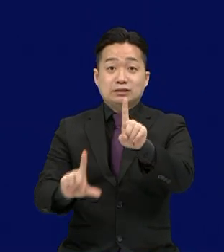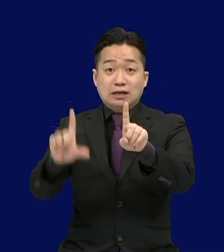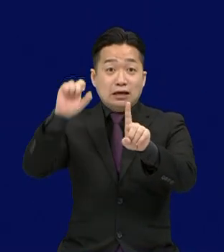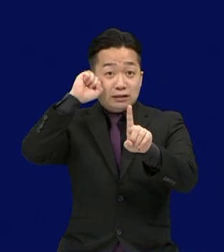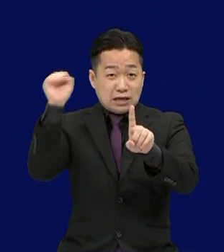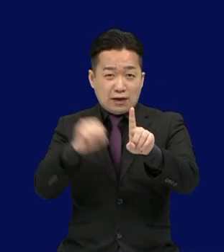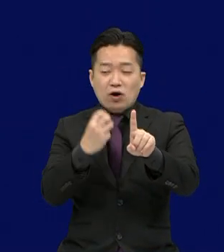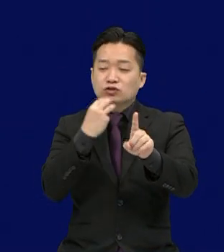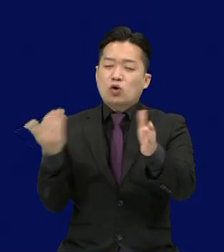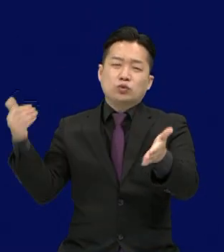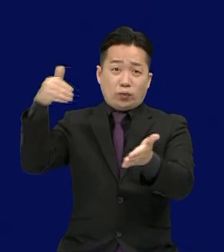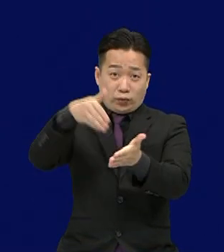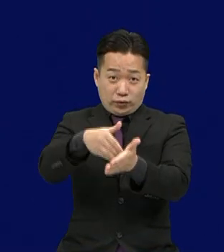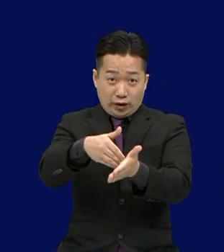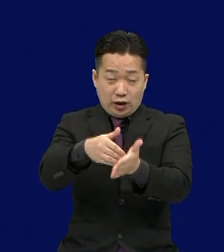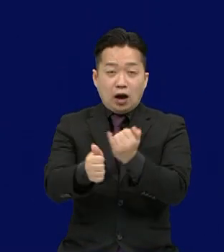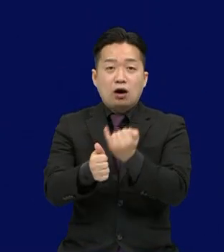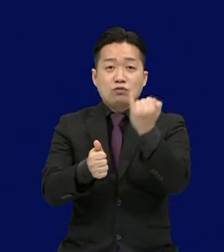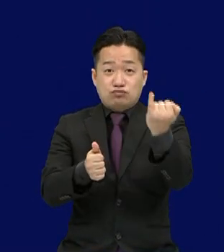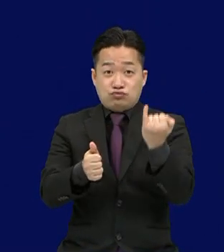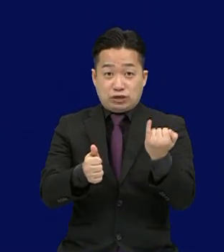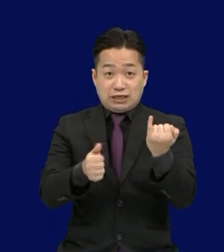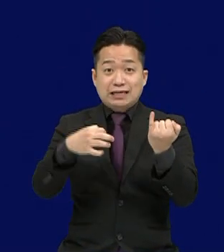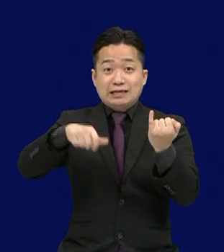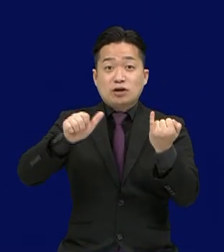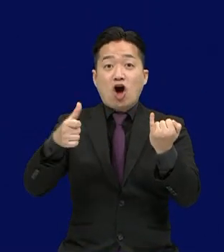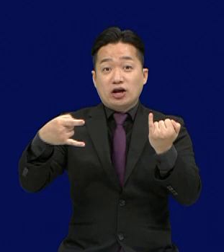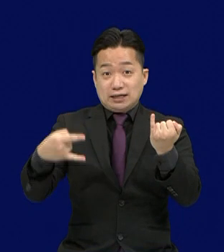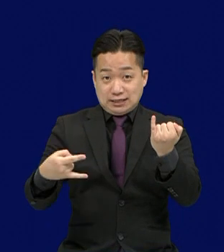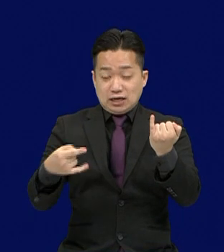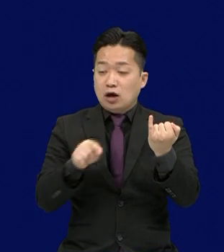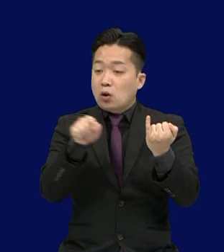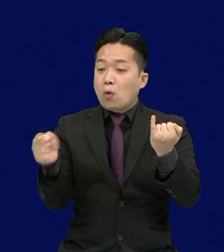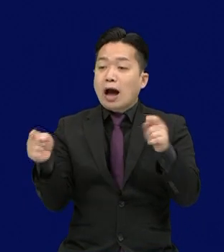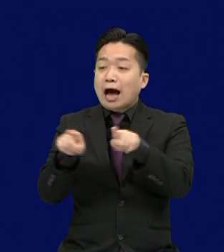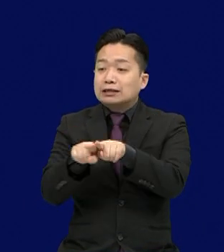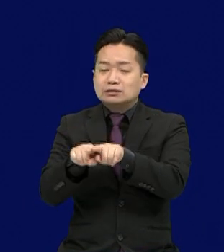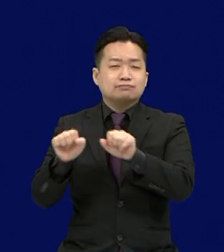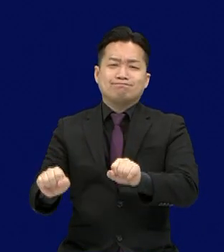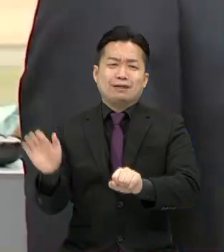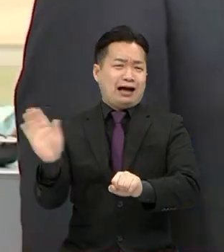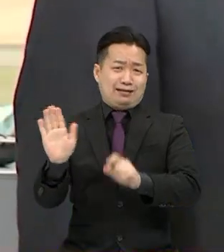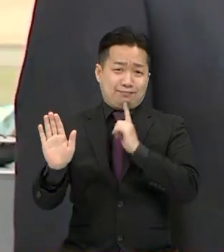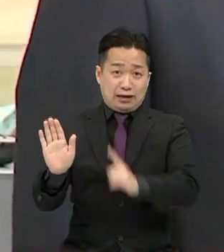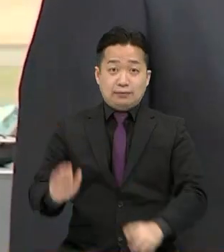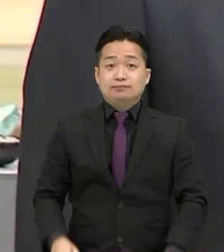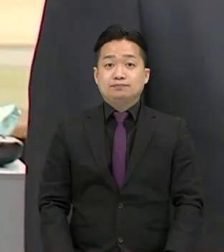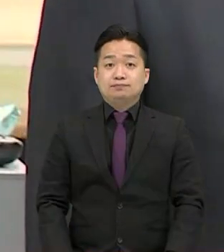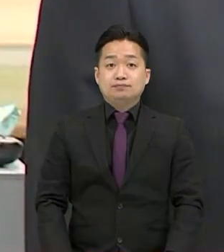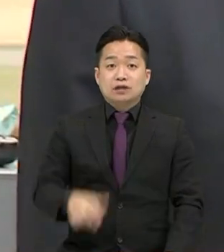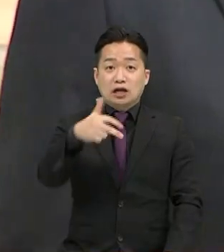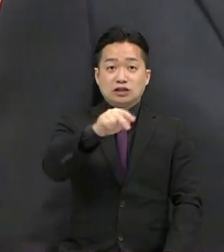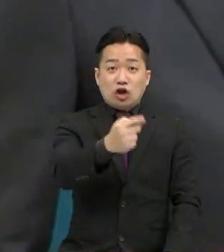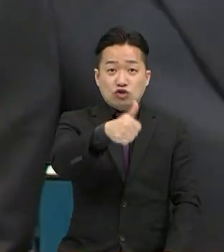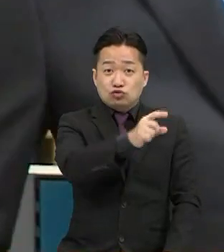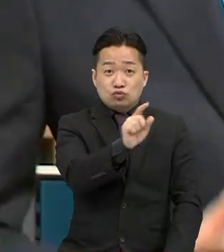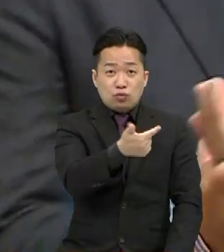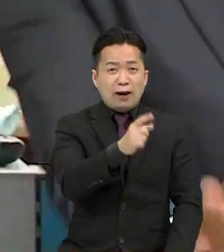새벽에 서울에 도착했고 부인 김건희 씨도 촬영 당시에는 옆에 없었다고 해명했습니다. 전두환 발언과의 연관성에 대해서는